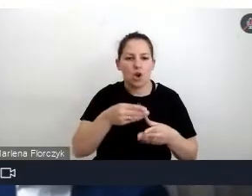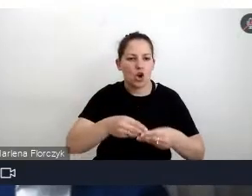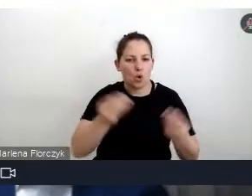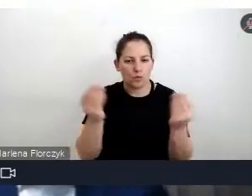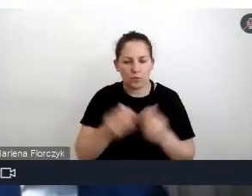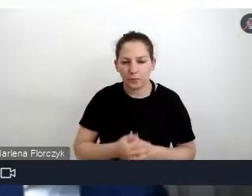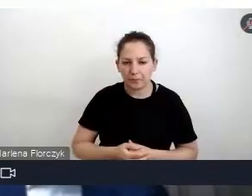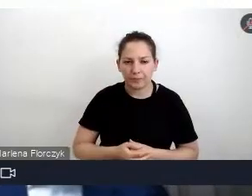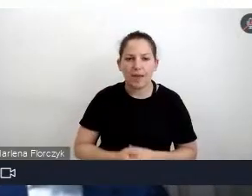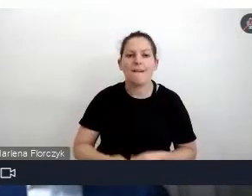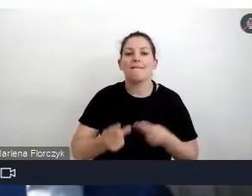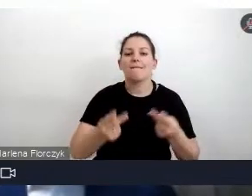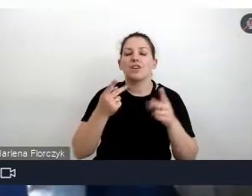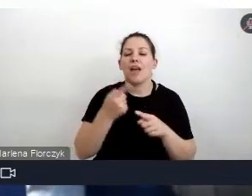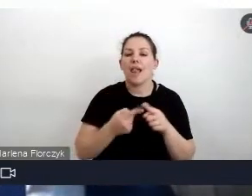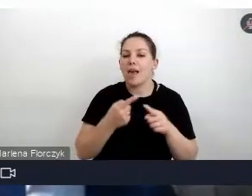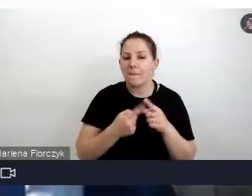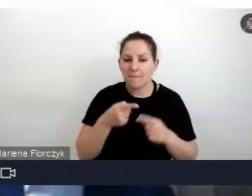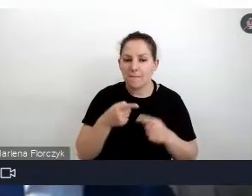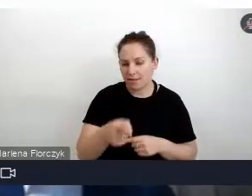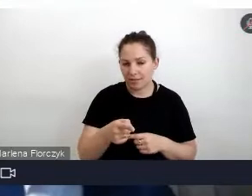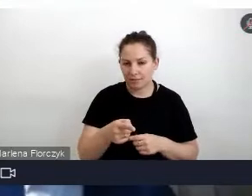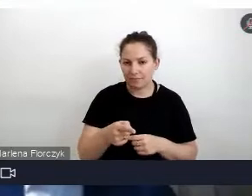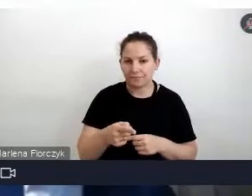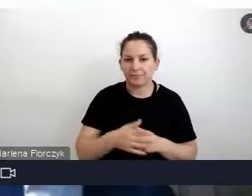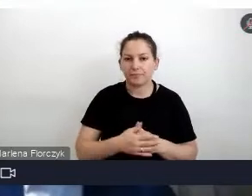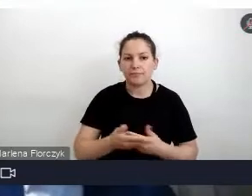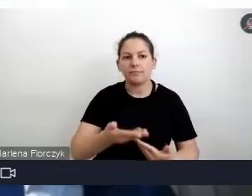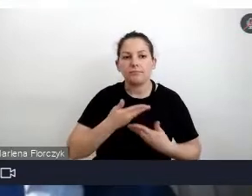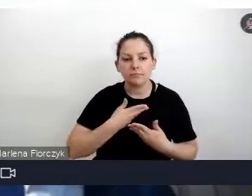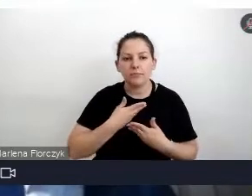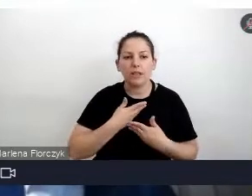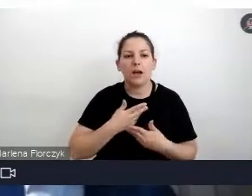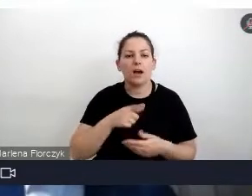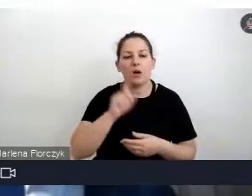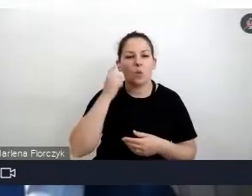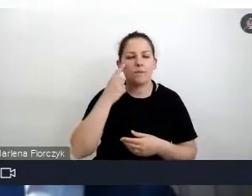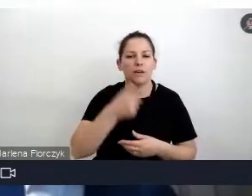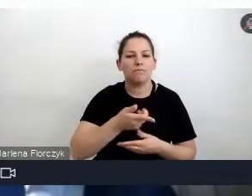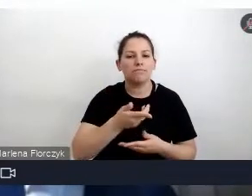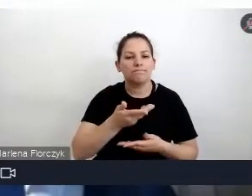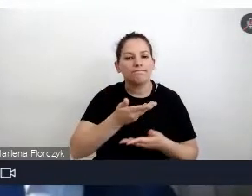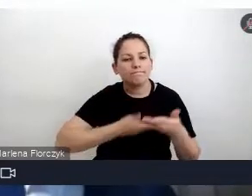Kluczowym elementem, który nam przyświeca, jest przede wszystkim dzielenie się naszym doświadczeniem,